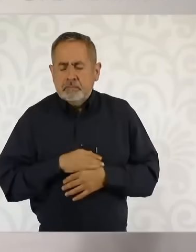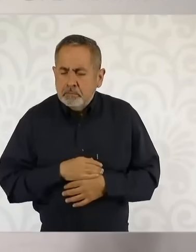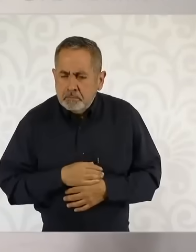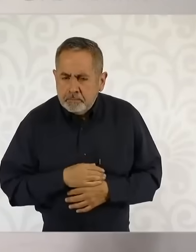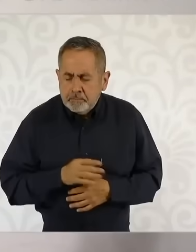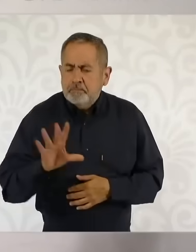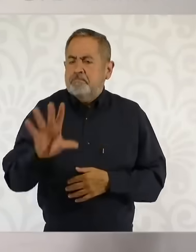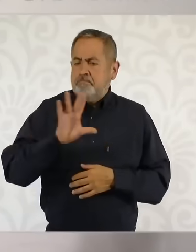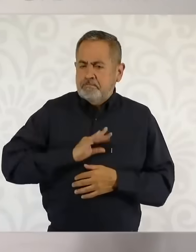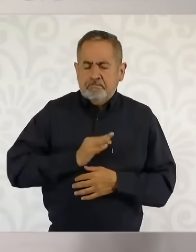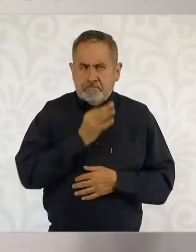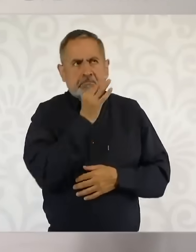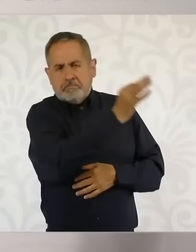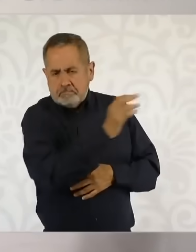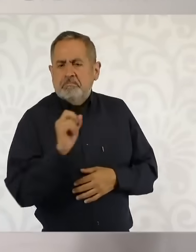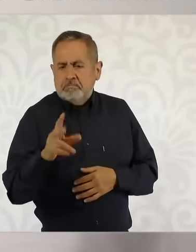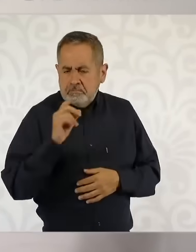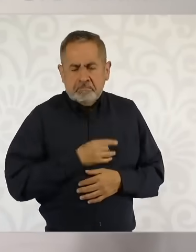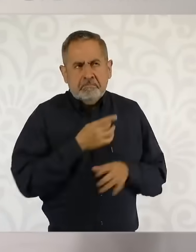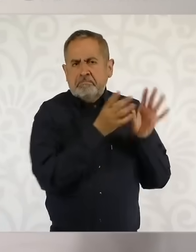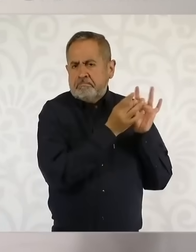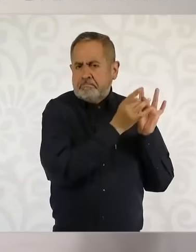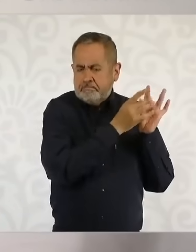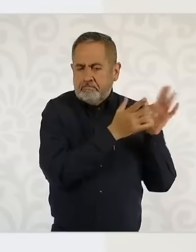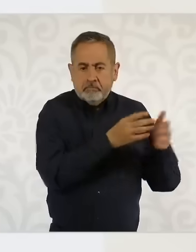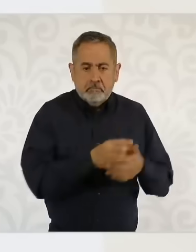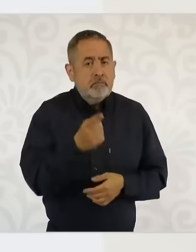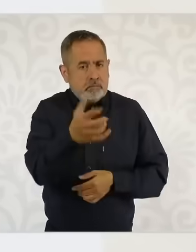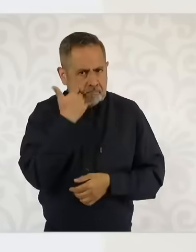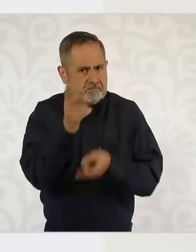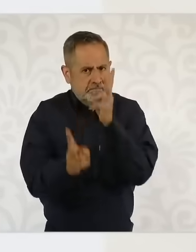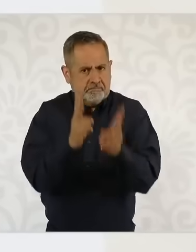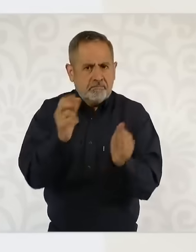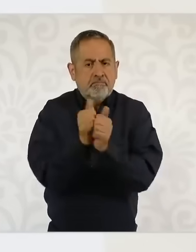y eh pues planteé que era uno de los temas que quisiéramos hablar con el presidente Trump el día